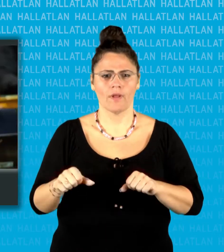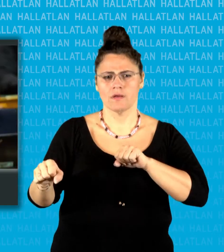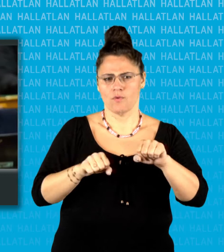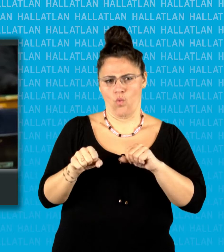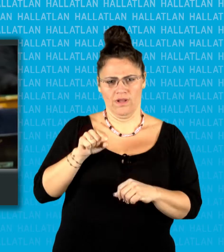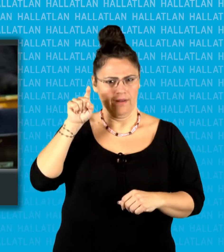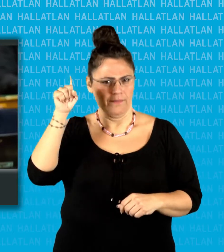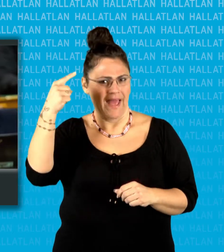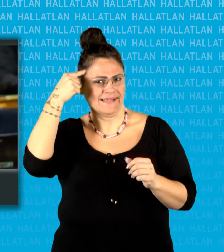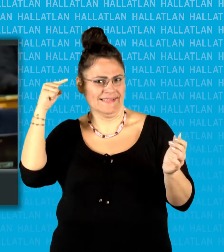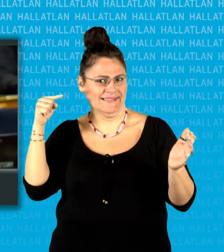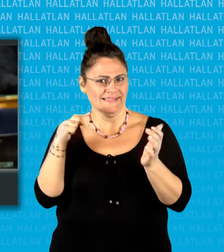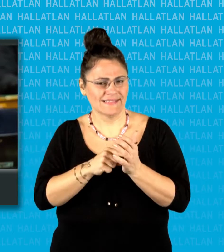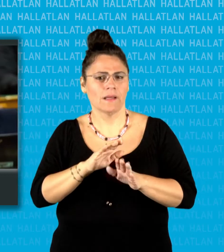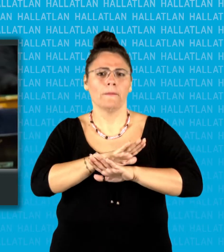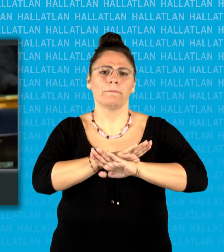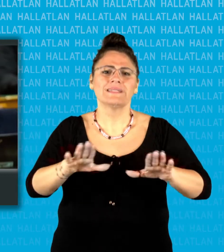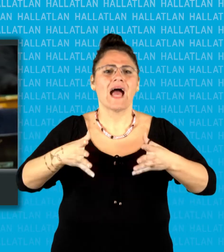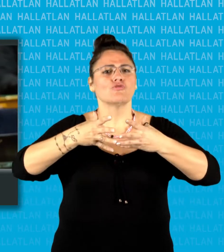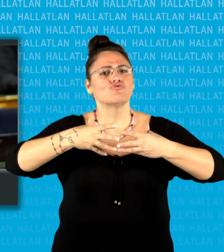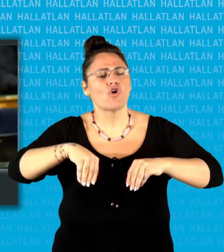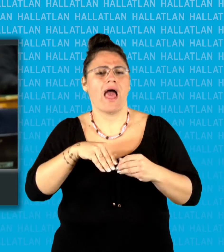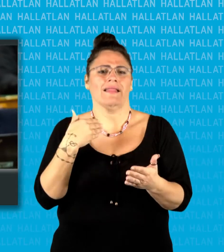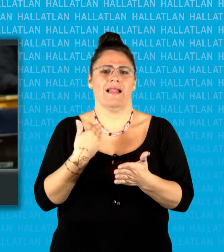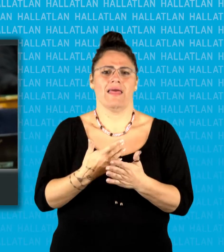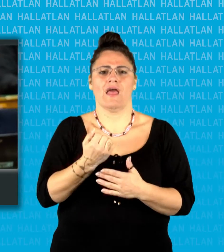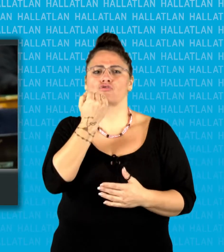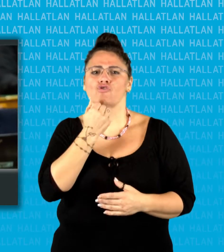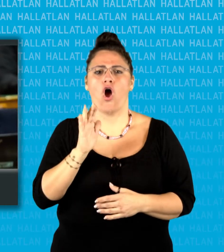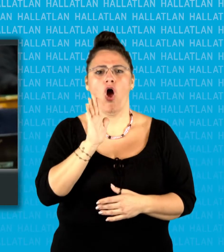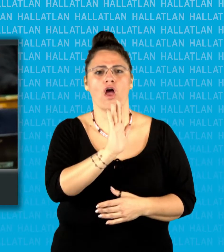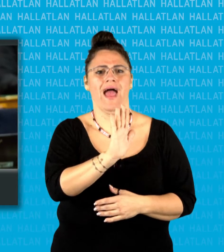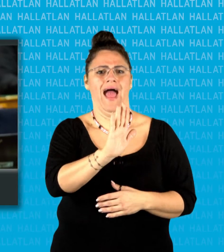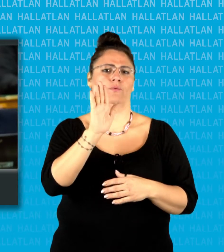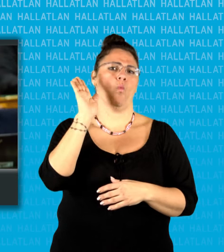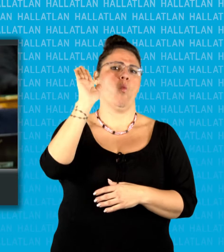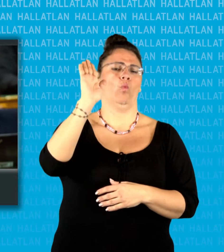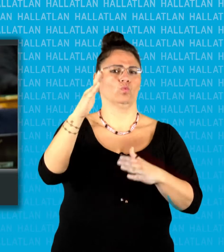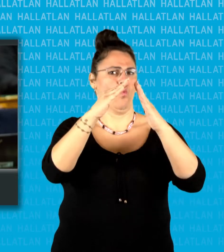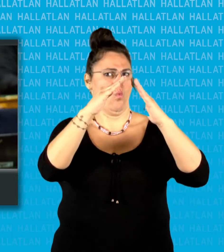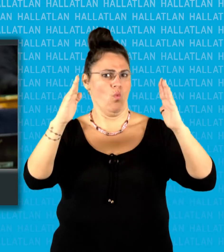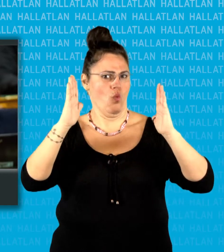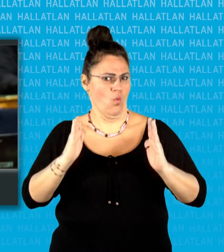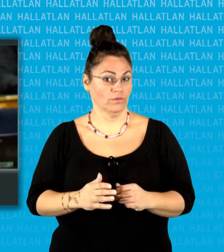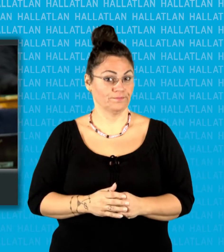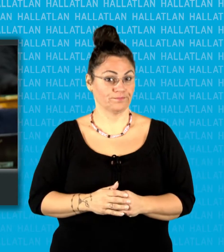A kormány célja, hogy minden család saját otthonhoz jusson.